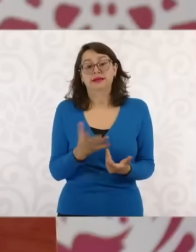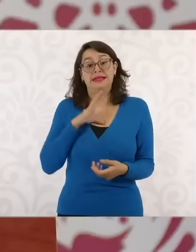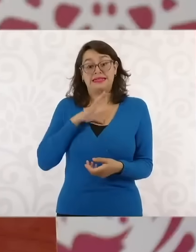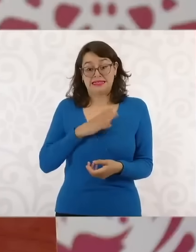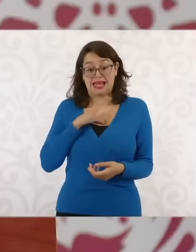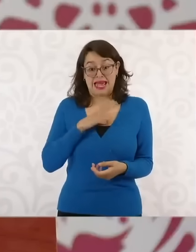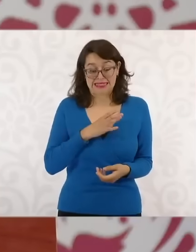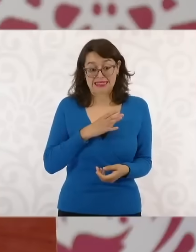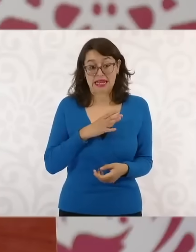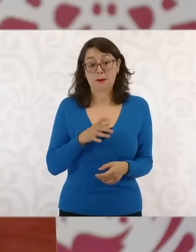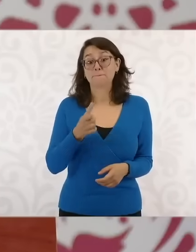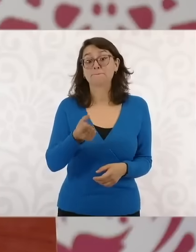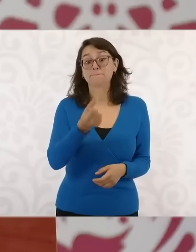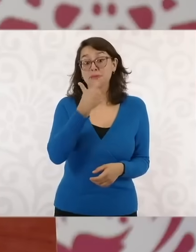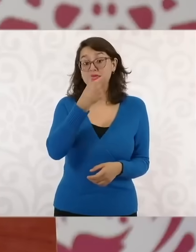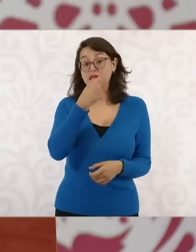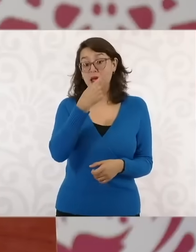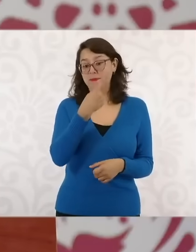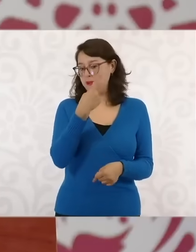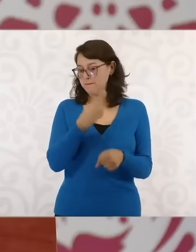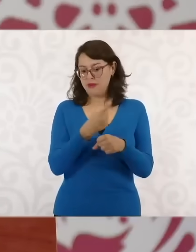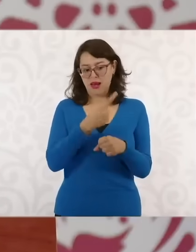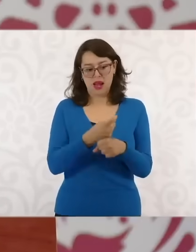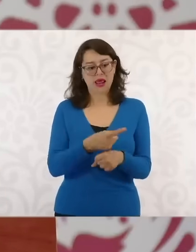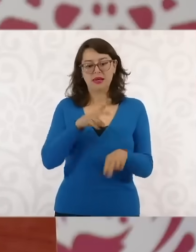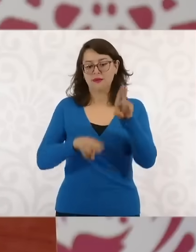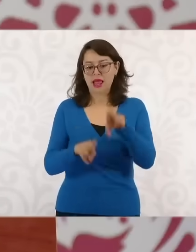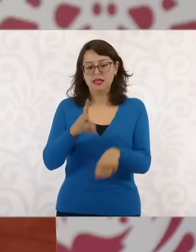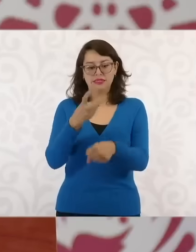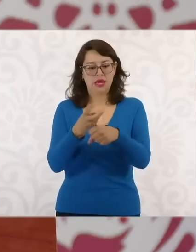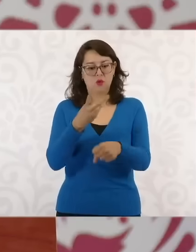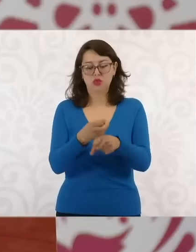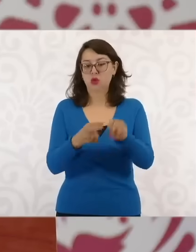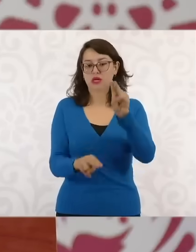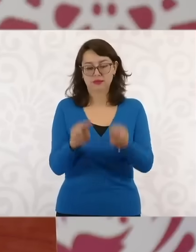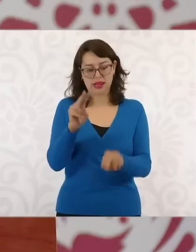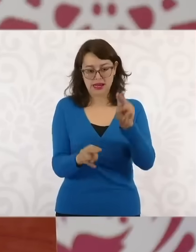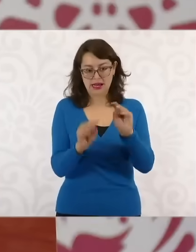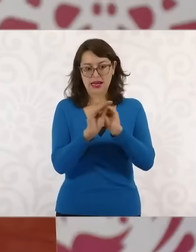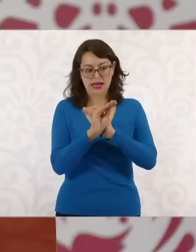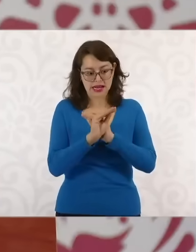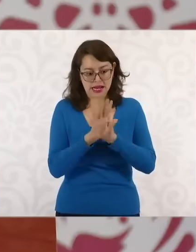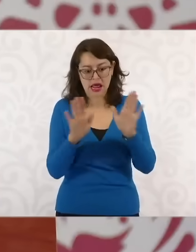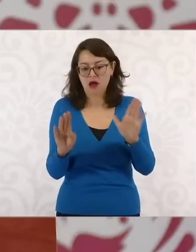cuáles son los medicamentos de primera línea, de segunda línea y tratar con los PRONAM de ordenar